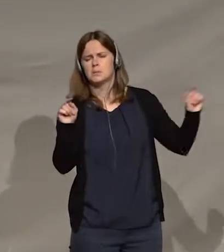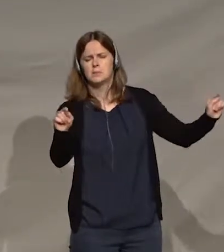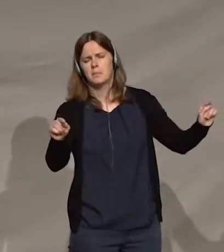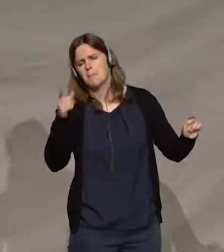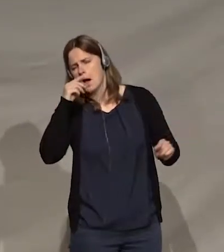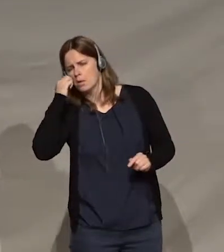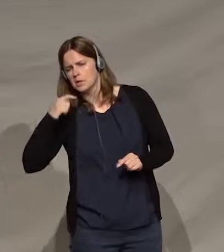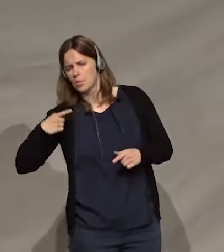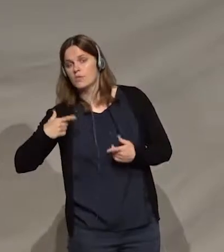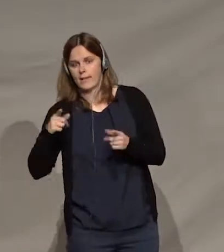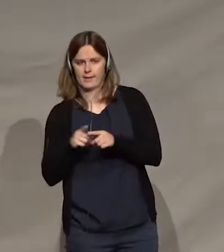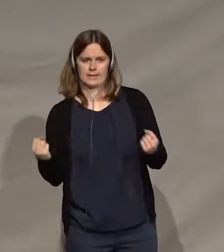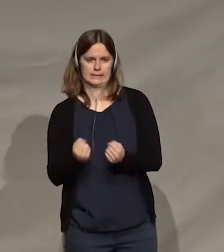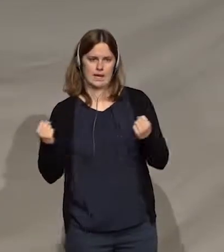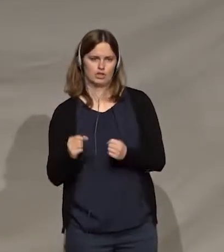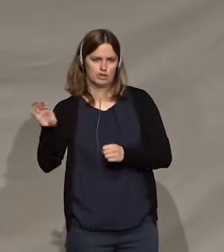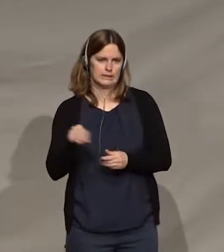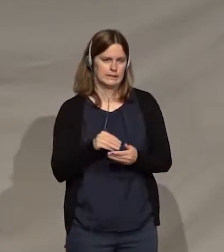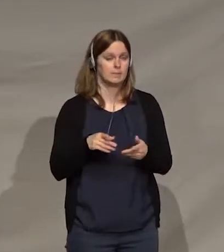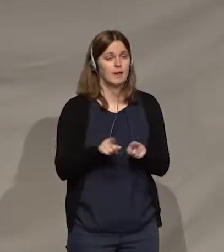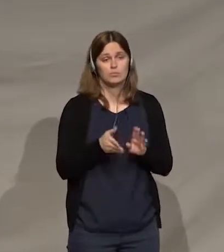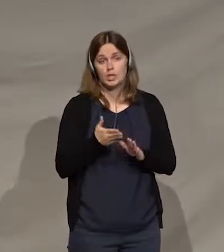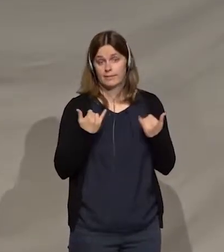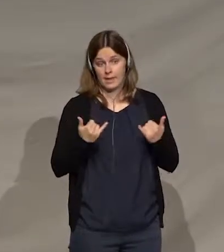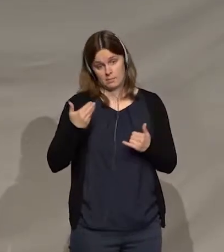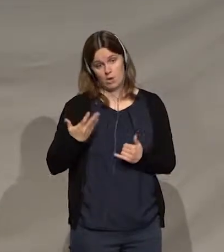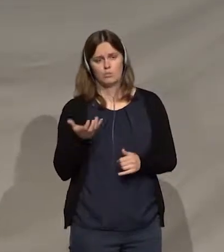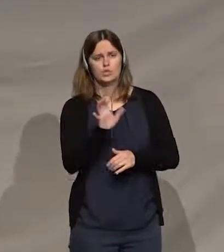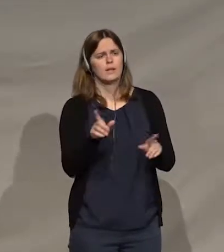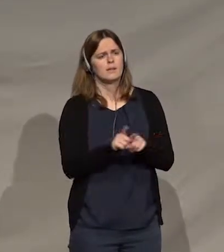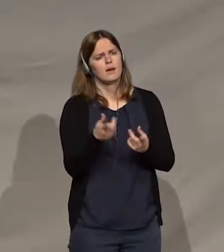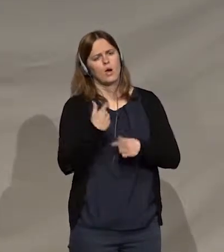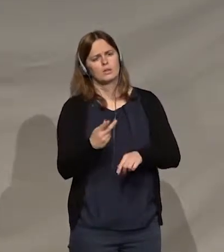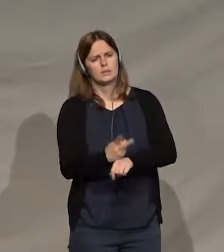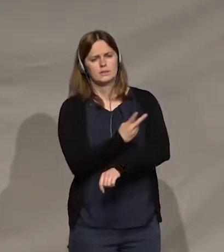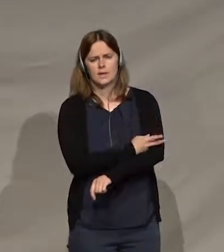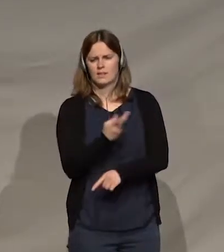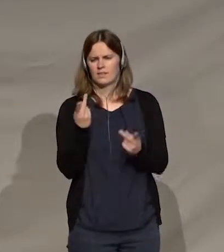a nyní zkoumáme i možnosti řešení irštiny. A mezi podporovanými jazyky je samozřejmě čeština.